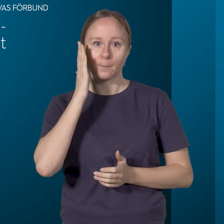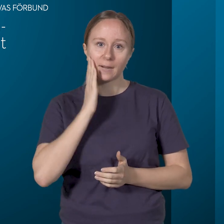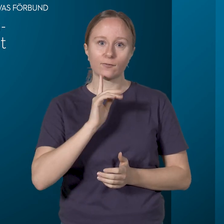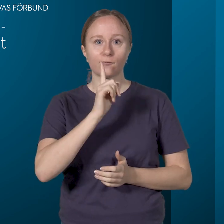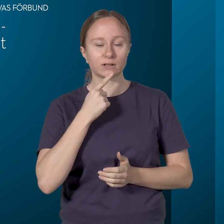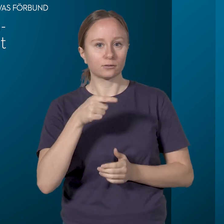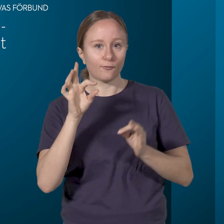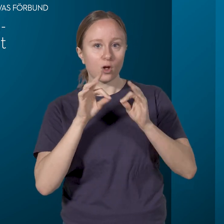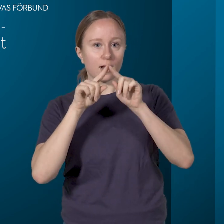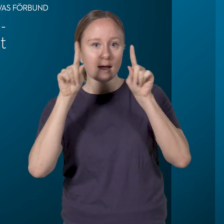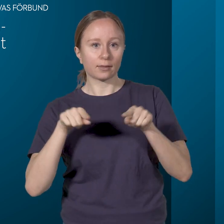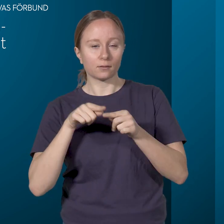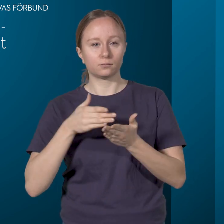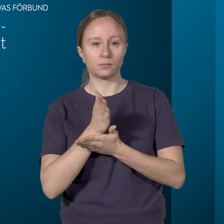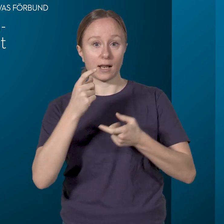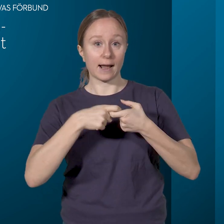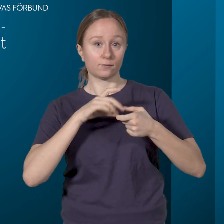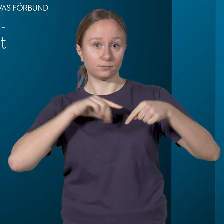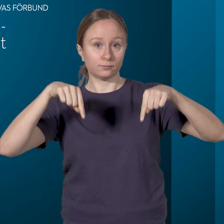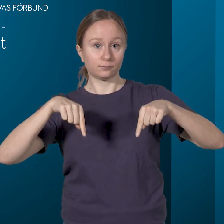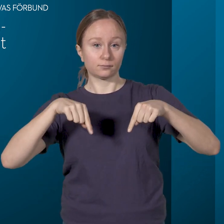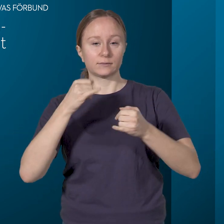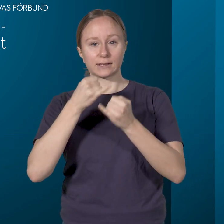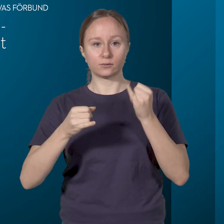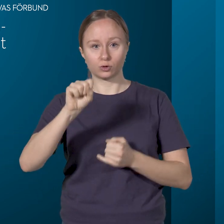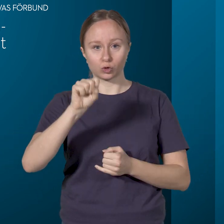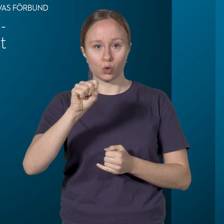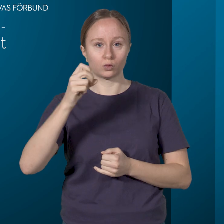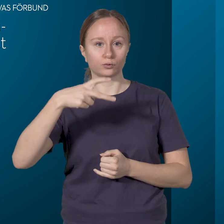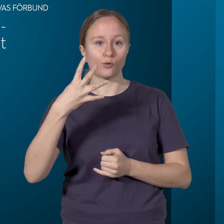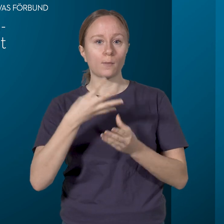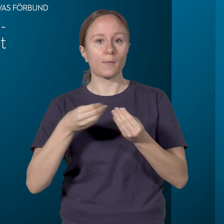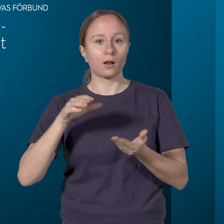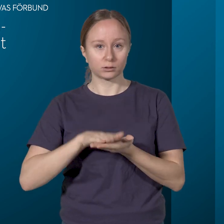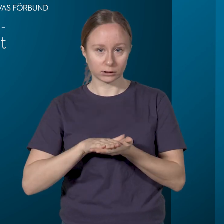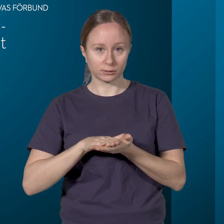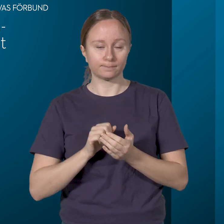Vänligen besvara enkäten via länken nedan senast söndagen den 24 mars.